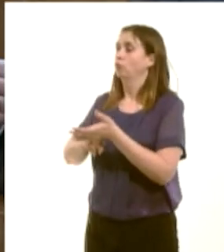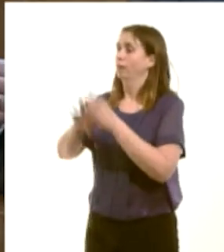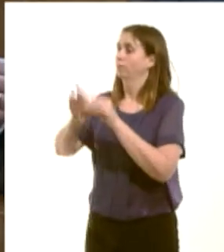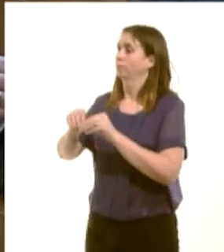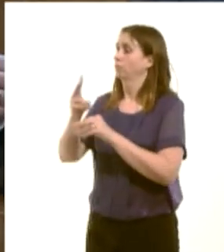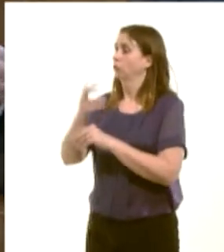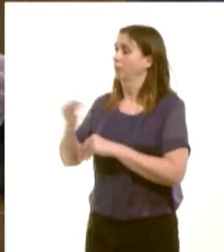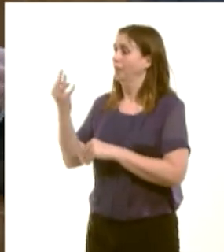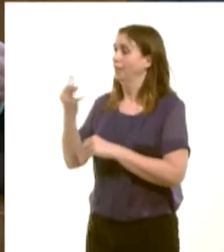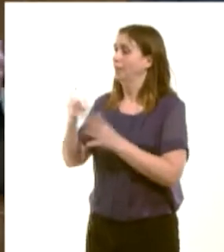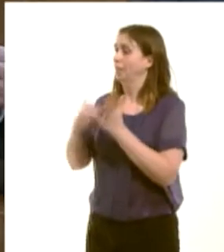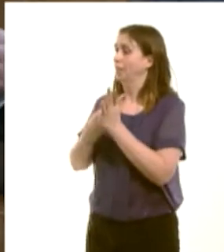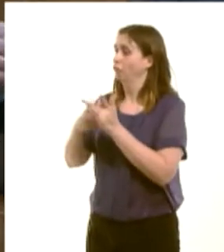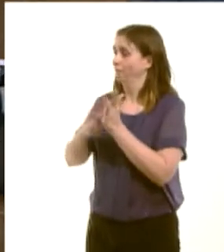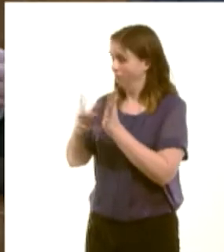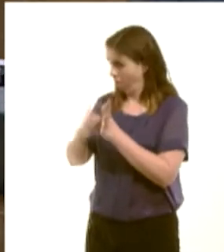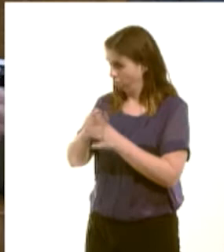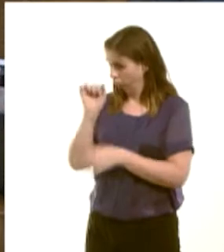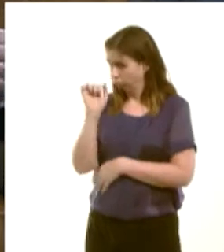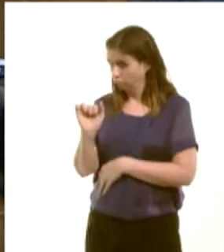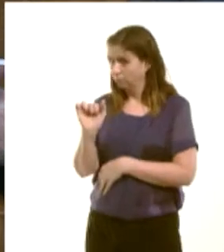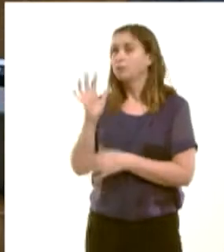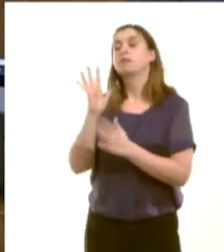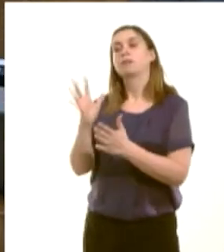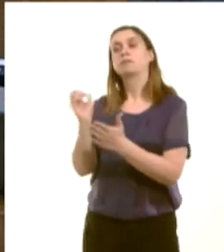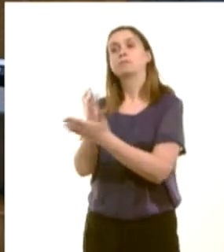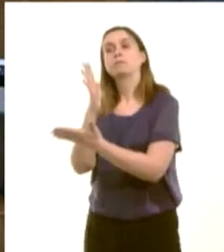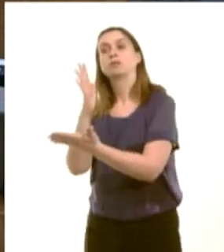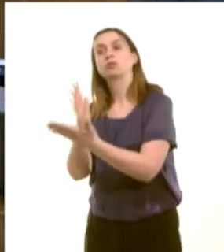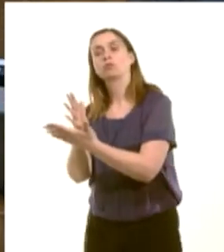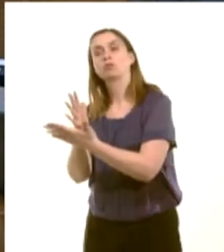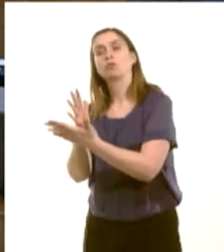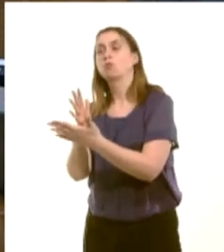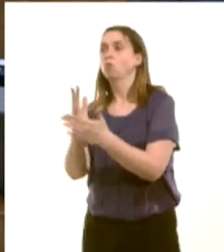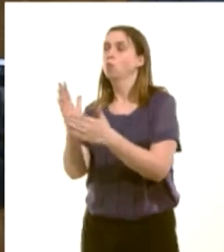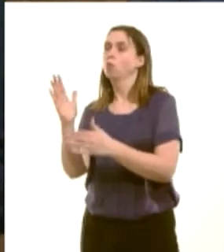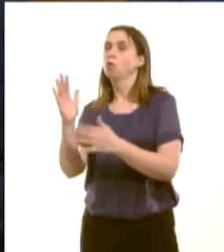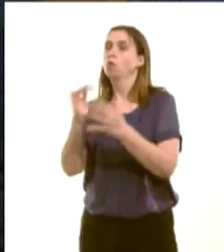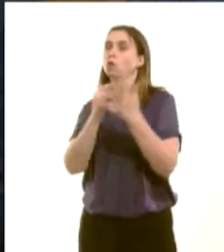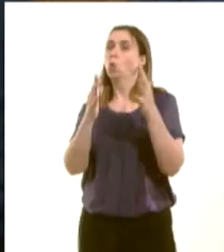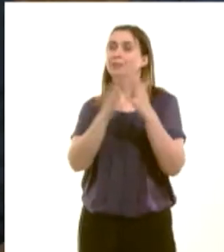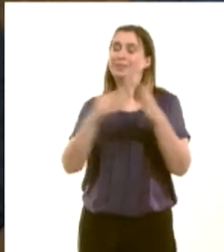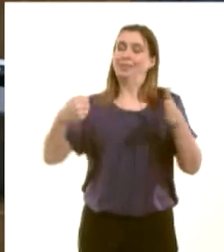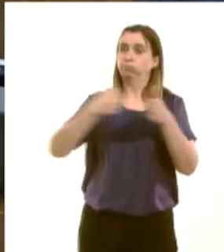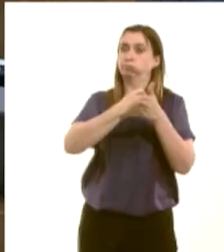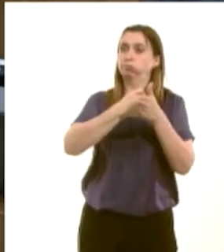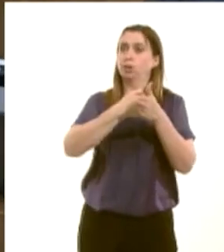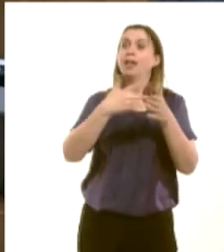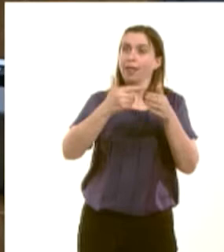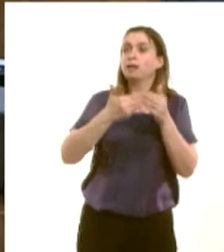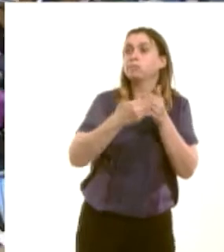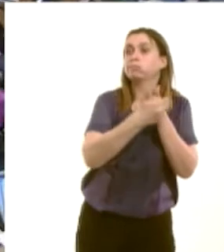sydd ar gael iír gorllewin, i Abertawe, mor dda ‚, ac yn well, na beth sydd yna nawr.